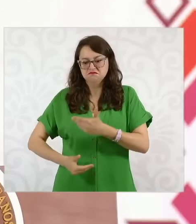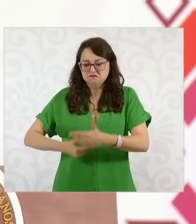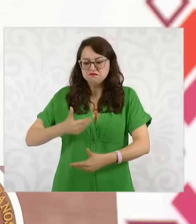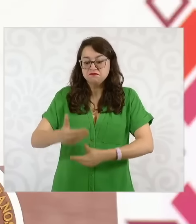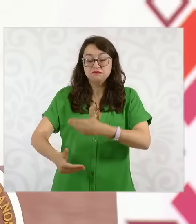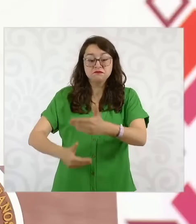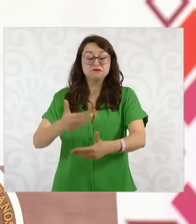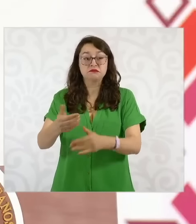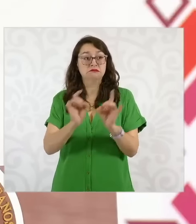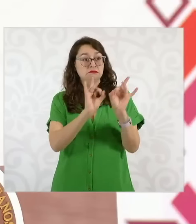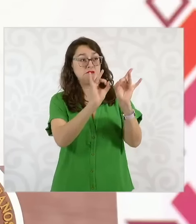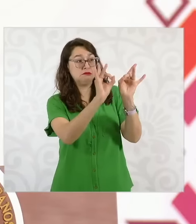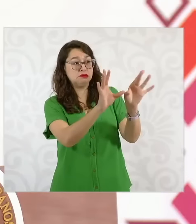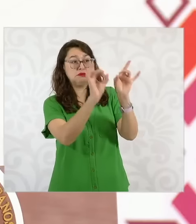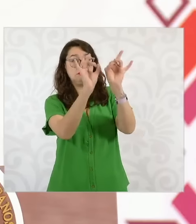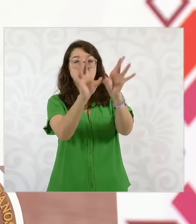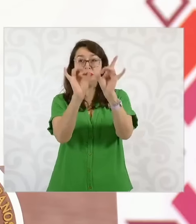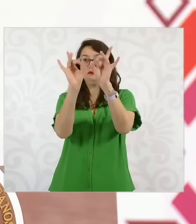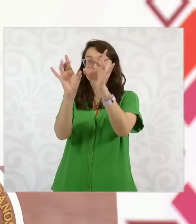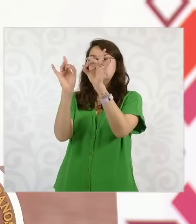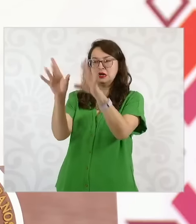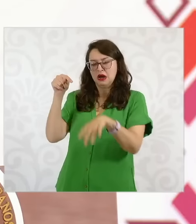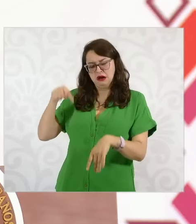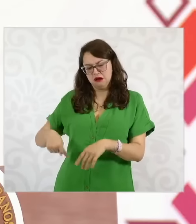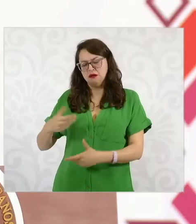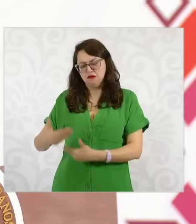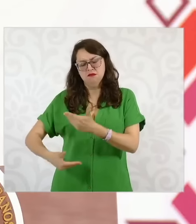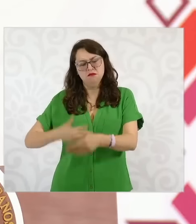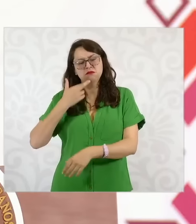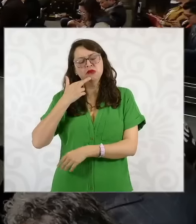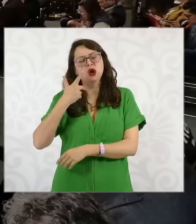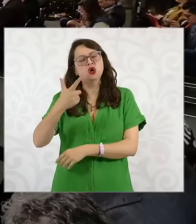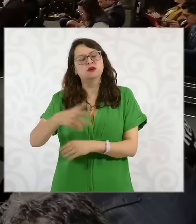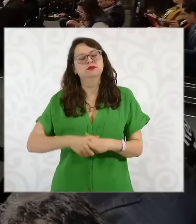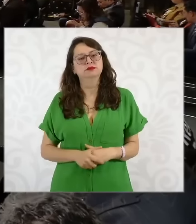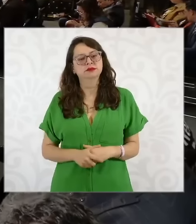cualquiera de de estos factores vamos a tener un buen desempeño en el año. Gracias, secretario.